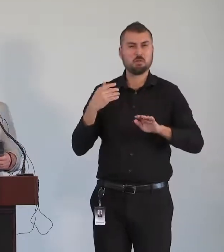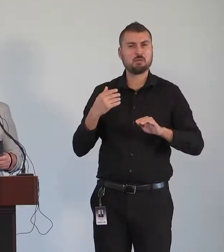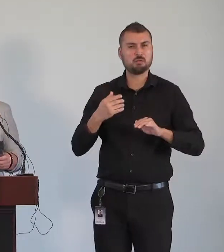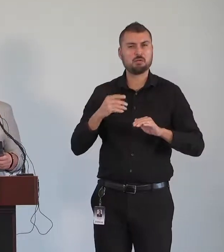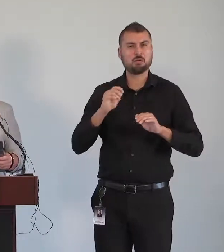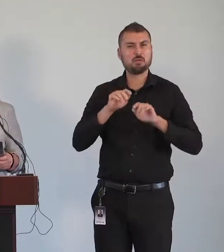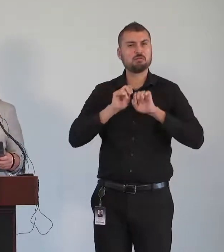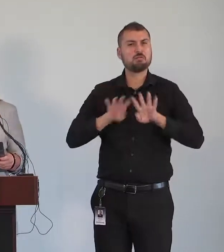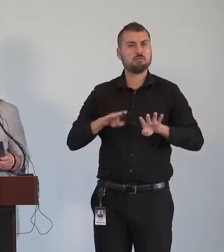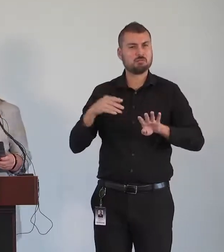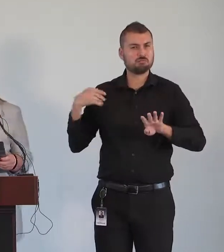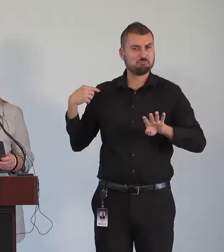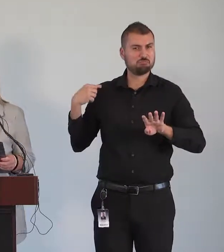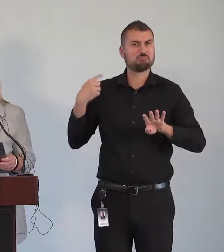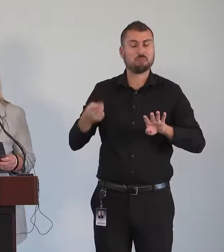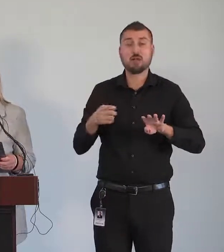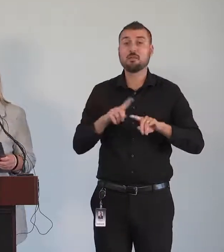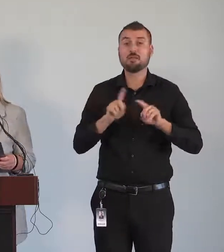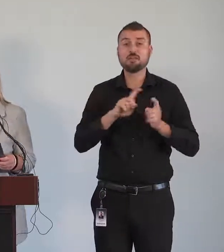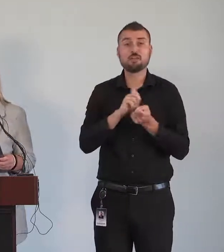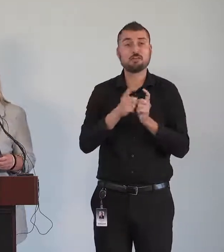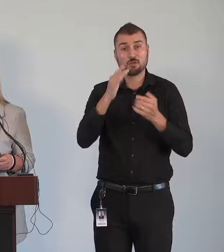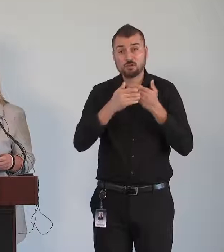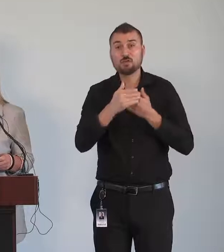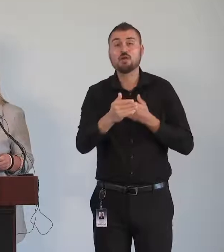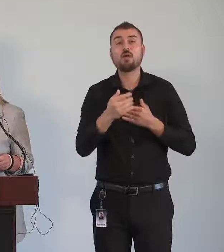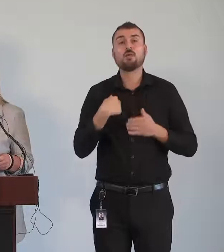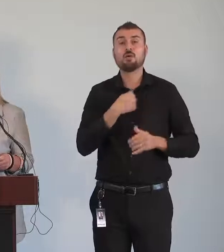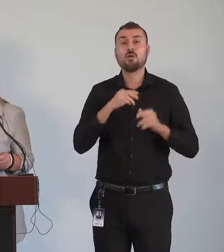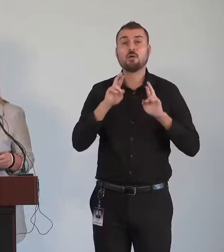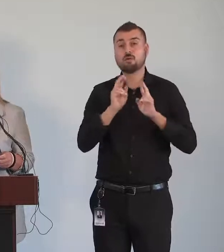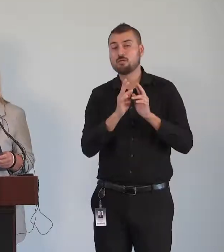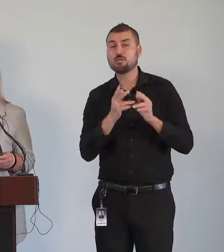nuestro cambio para el futuro es que la encuesta será administrada con mayor frecuencia